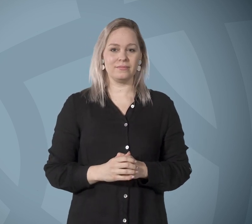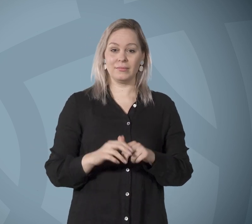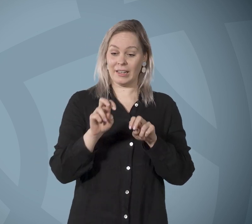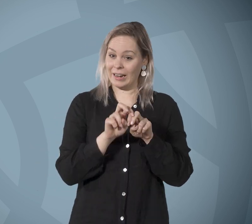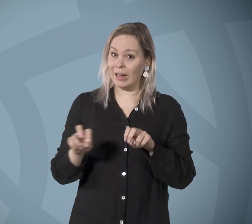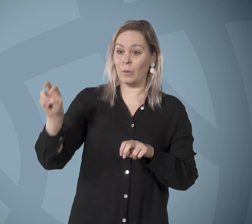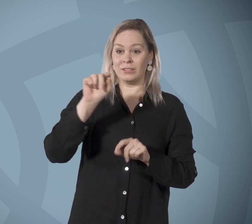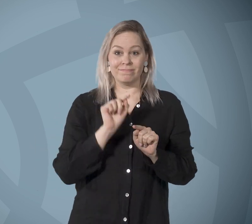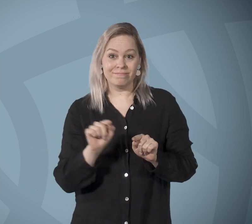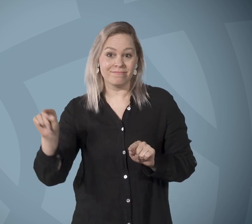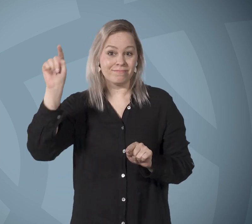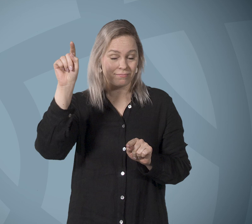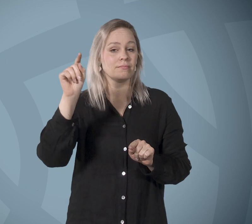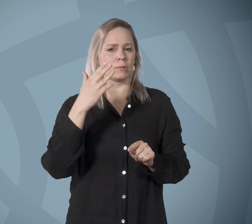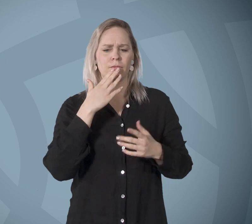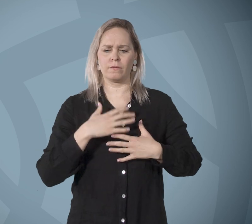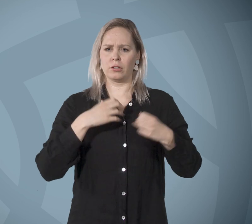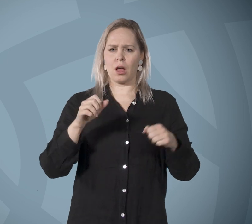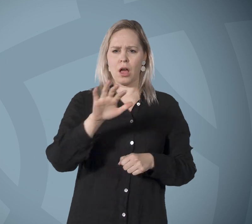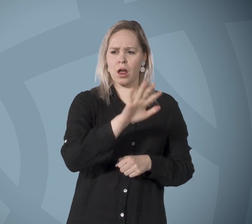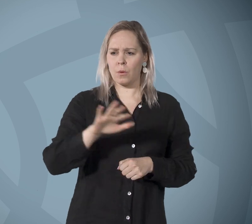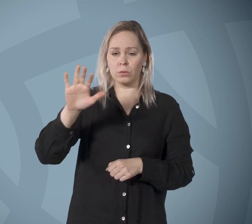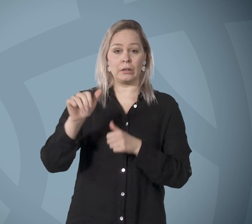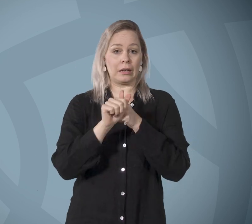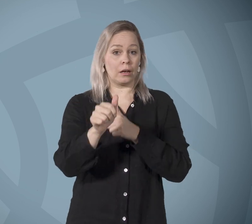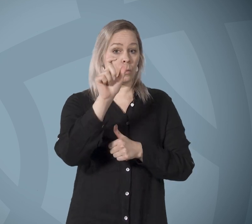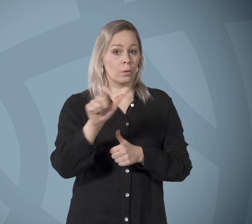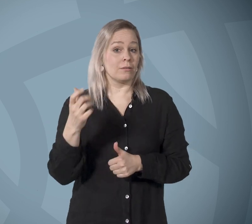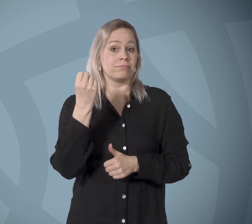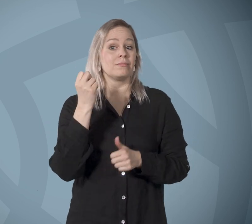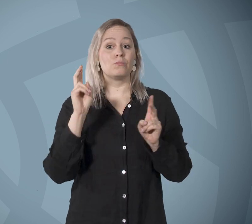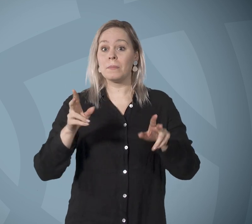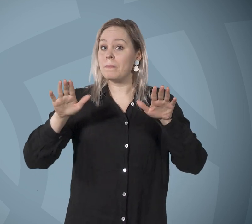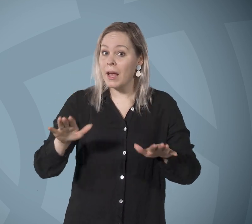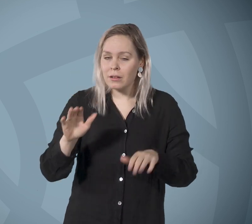Kiertueella hyvinvointialueiden edustajat ovat mahdollisesti paikalla -